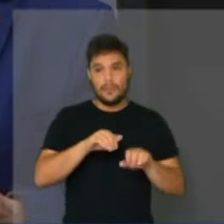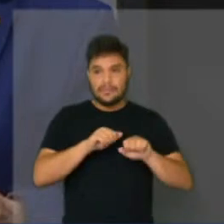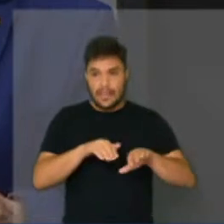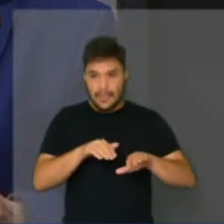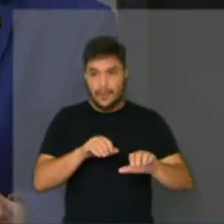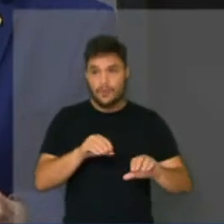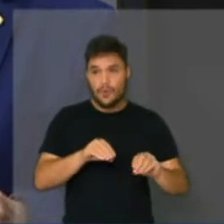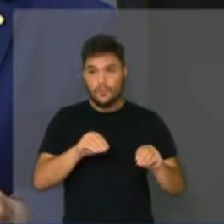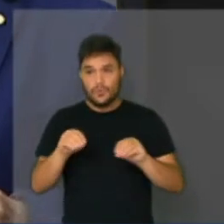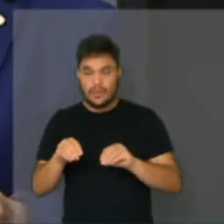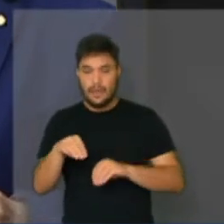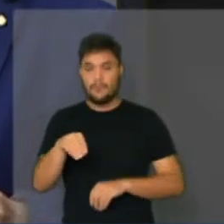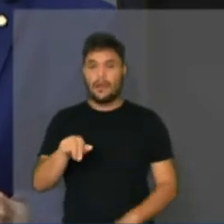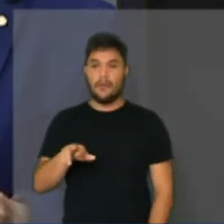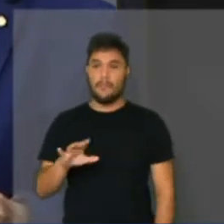JUSTAMENTE PARA NÃO PREJUDICAR A RÁPIDA